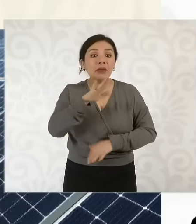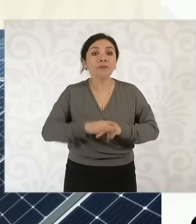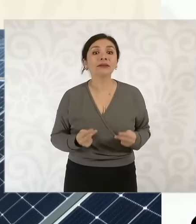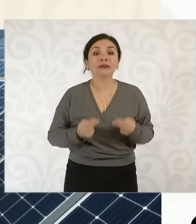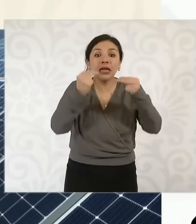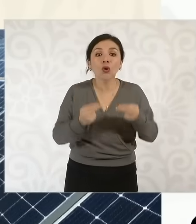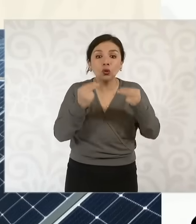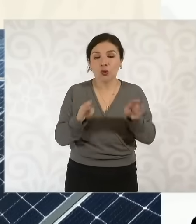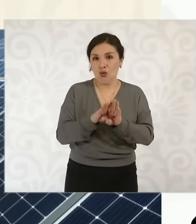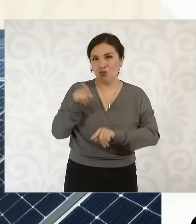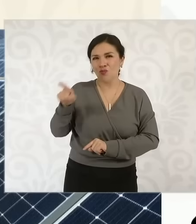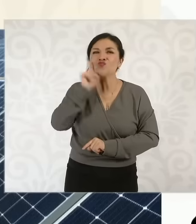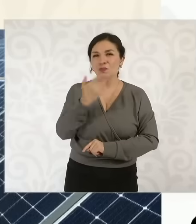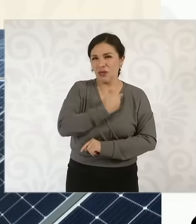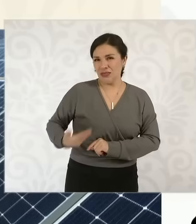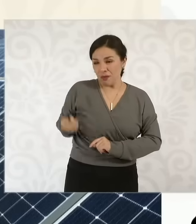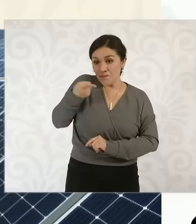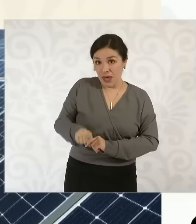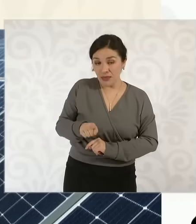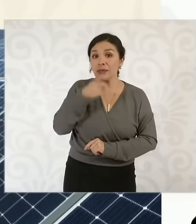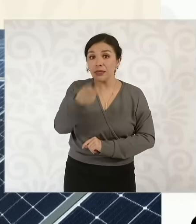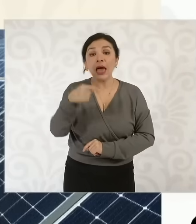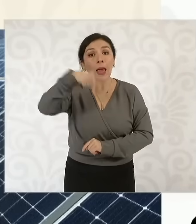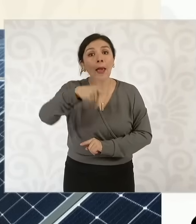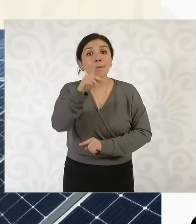la instrucción que nos ha dado la presidenta de la República, es que Pemex debe transitar